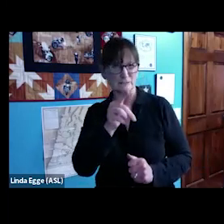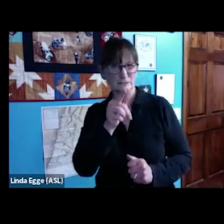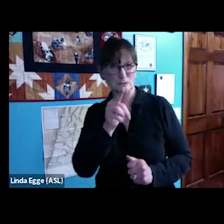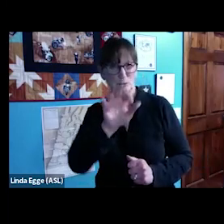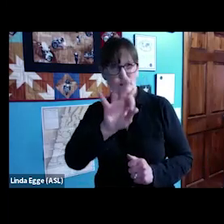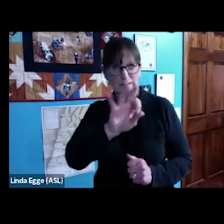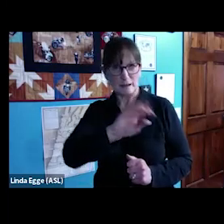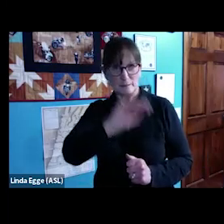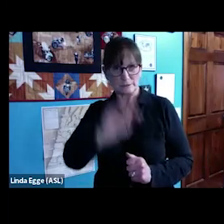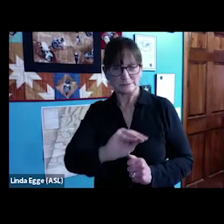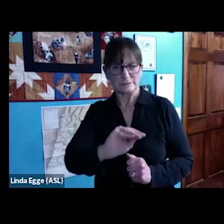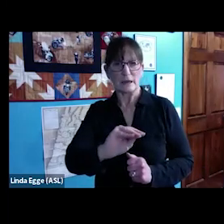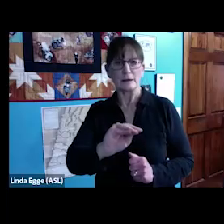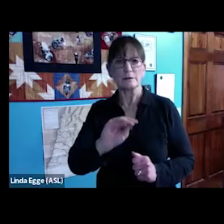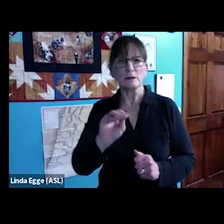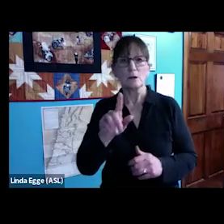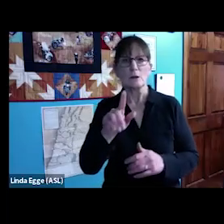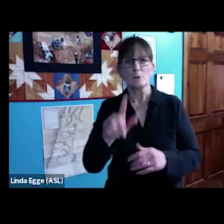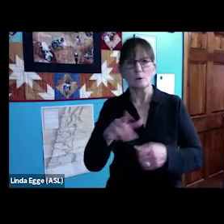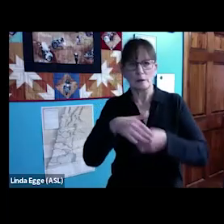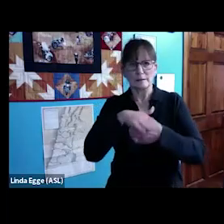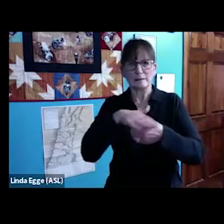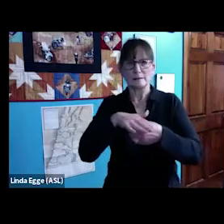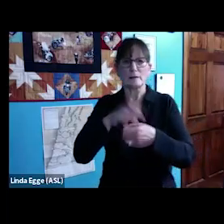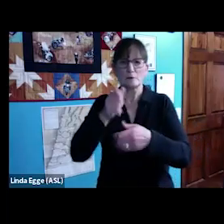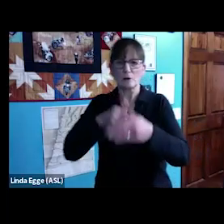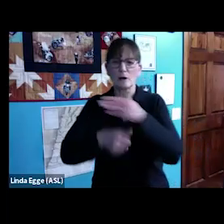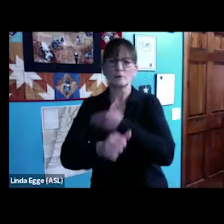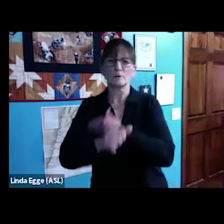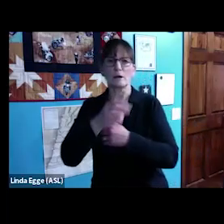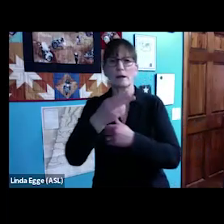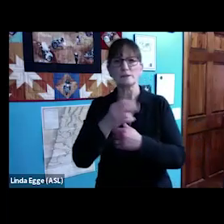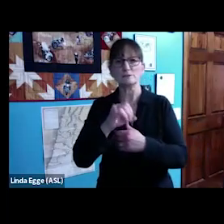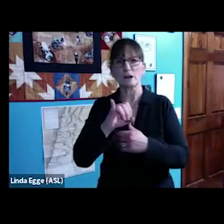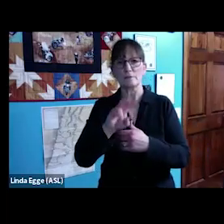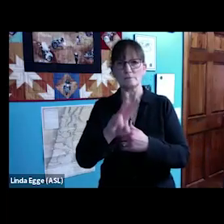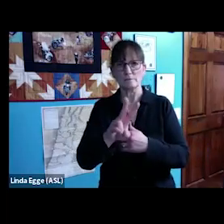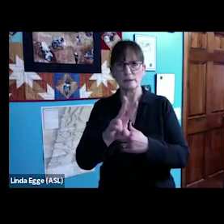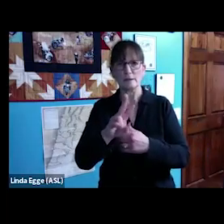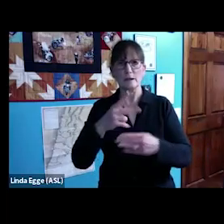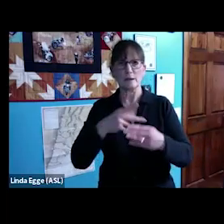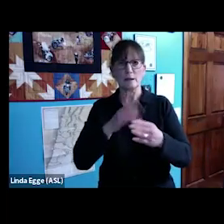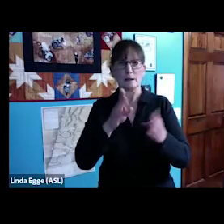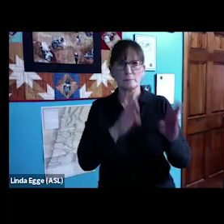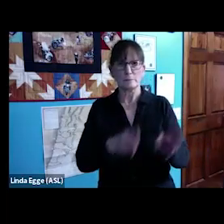solo para terminar todo y quitarlo de en medio. Como con todo lo demás, por supuesto,